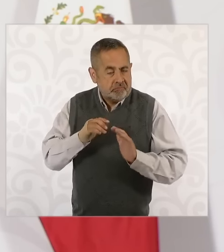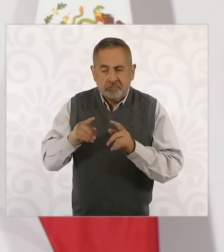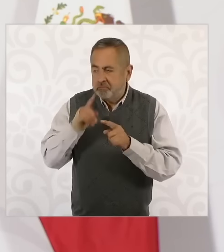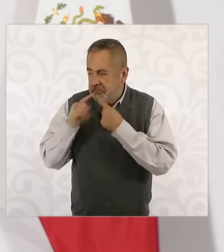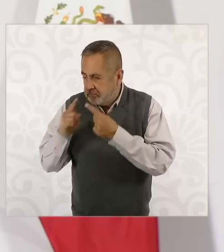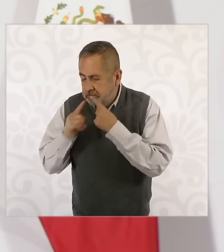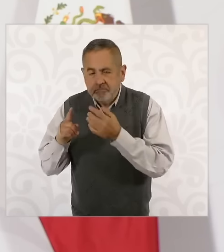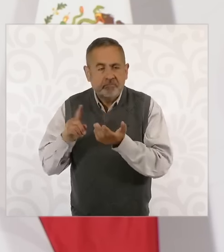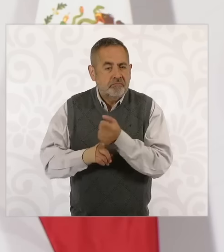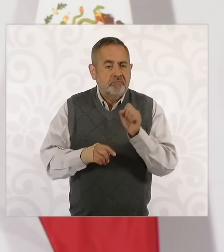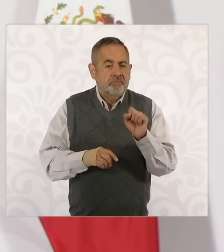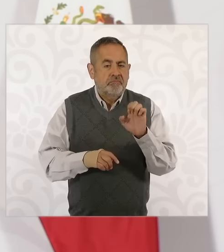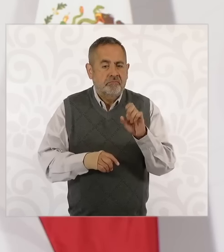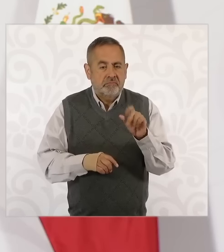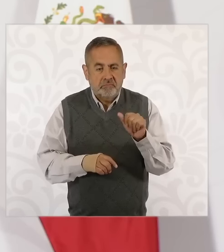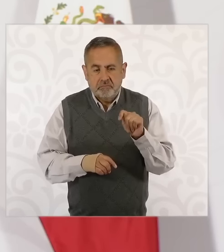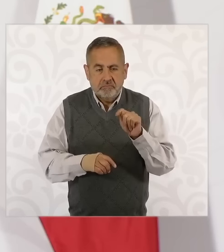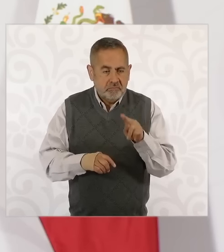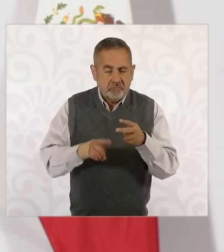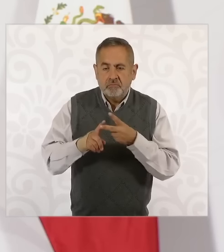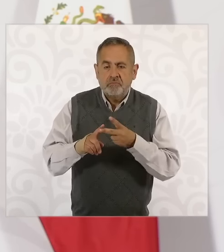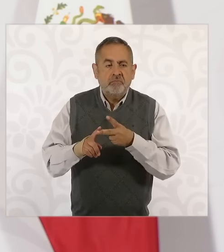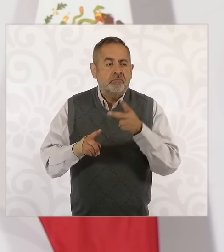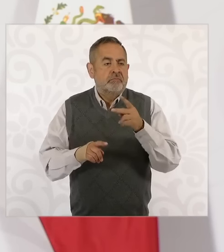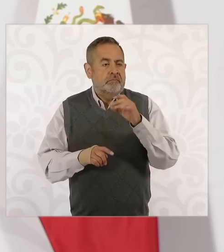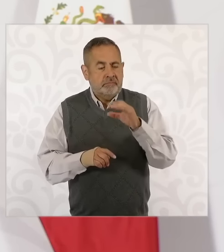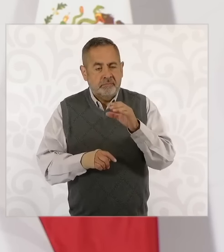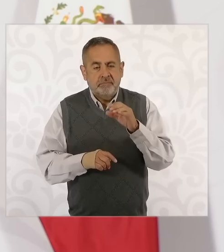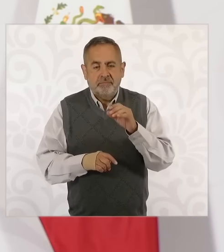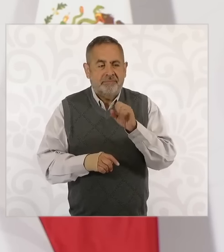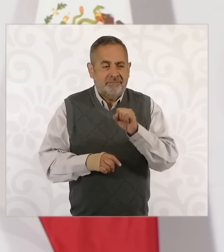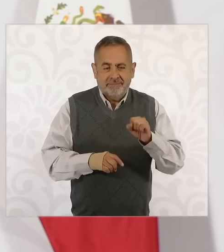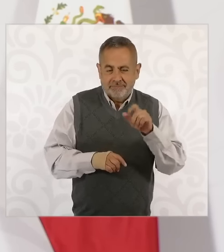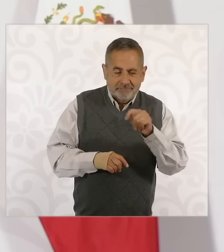tanto SEDATU como vinculación de la SIC, estamos trabajando ya también en la identificación